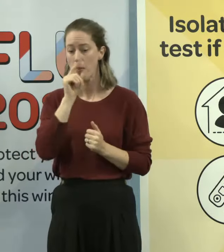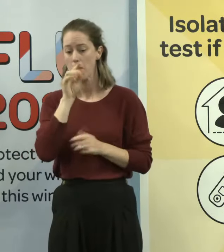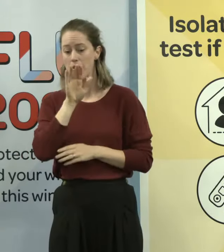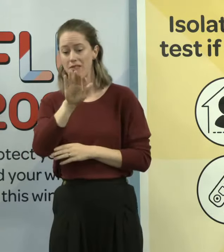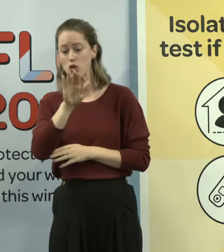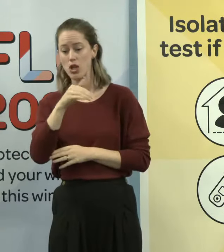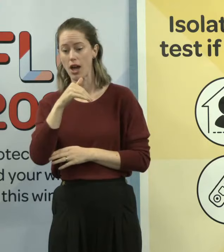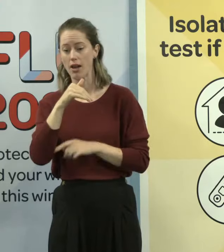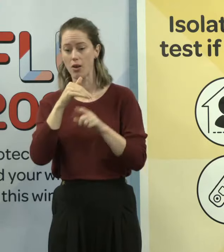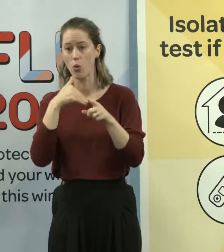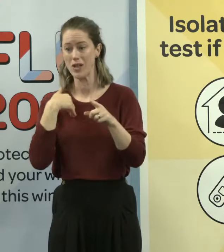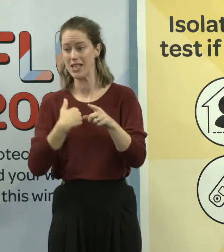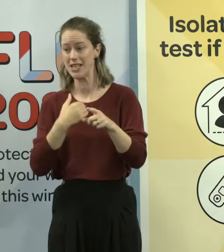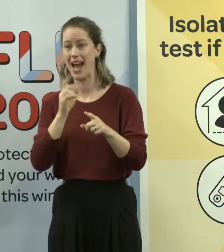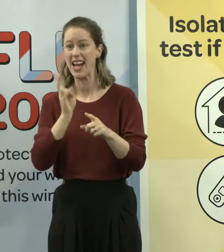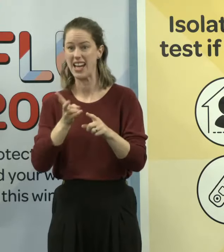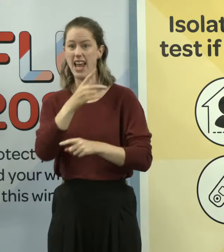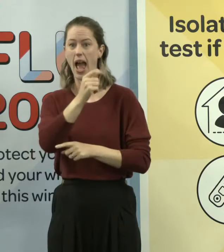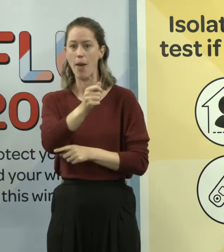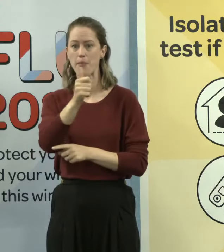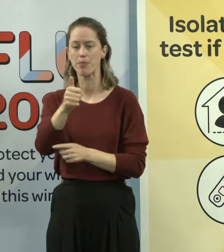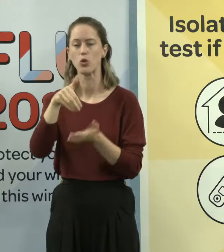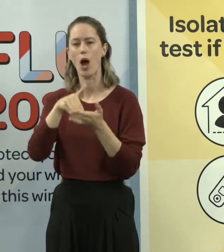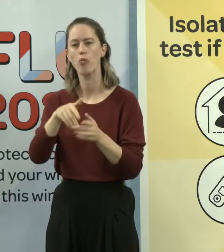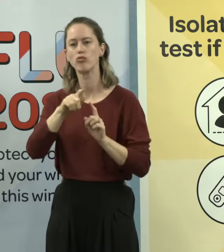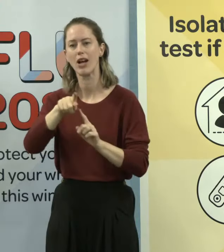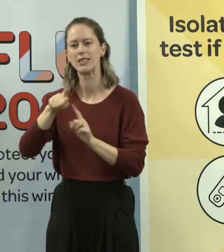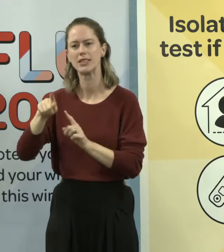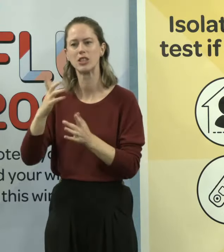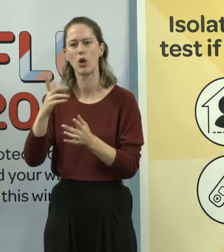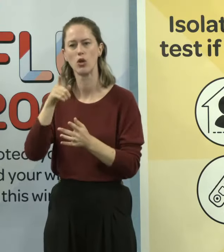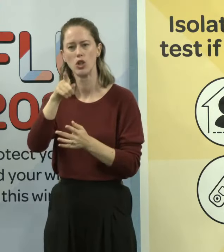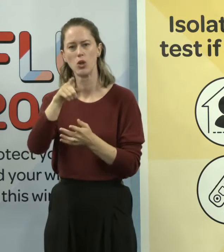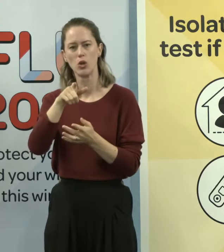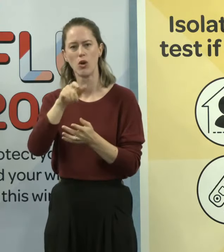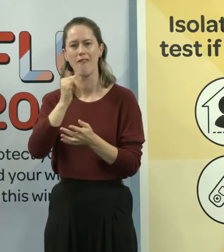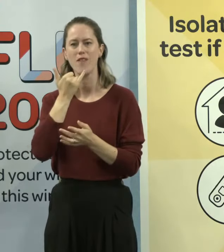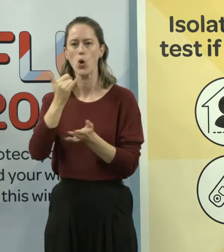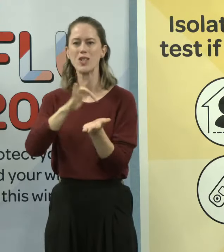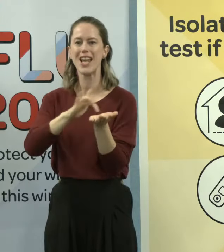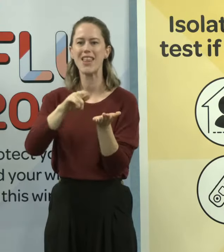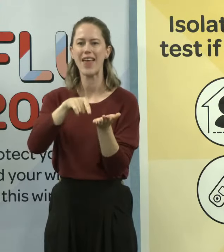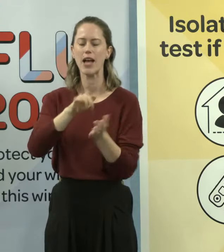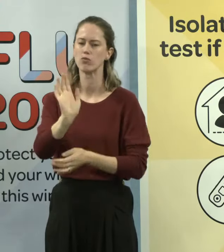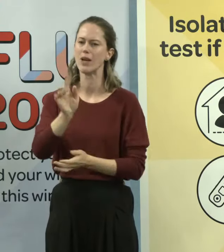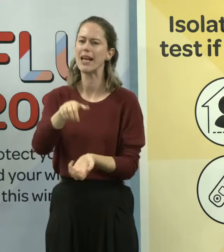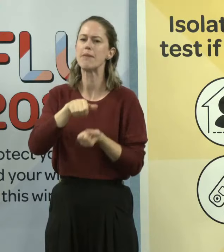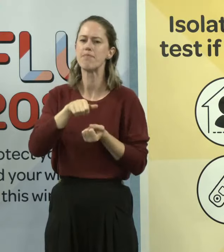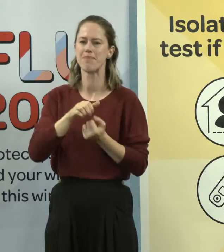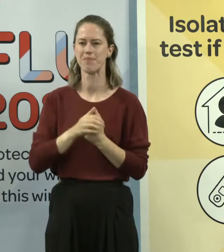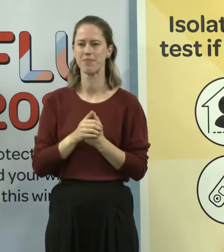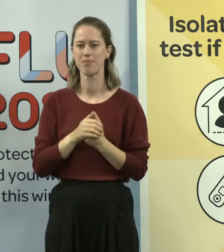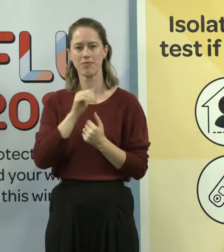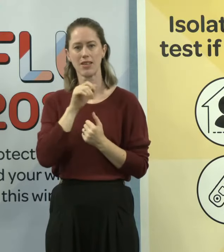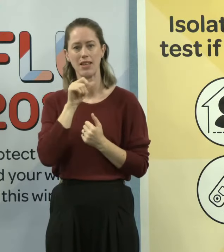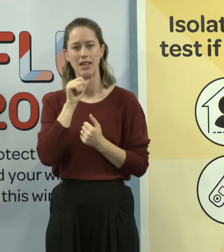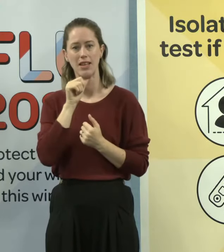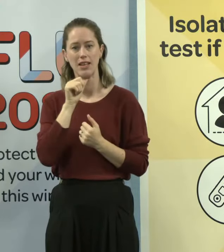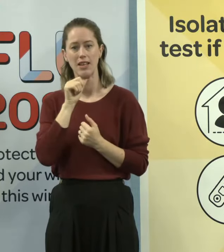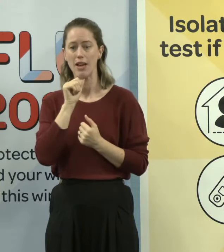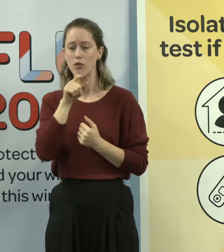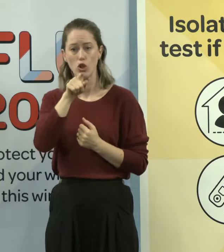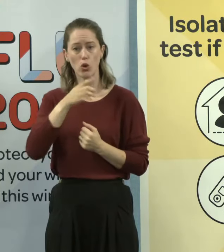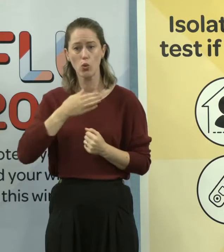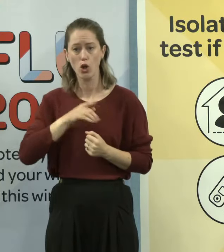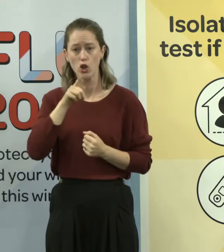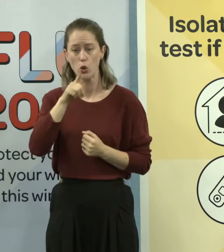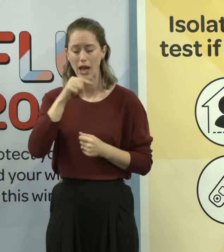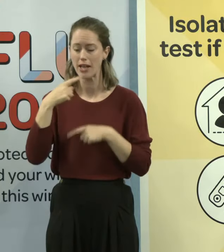tracer, pea na te tikanga. Ka